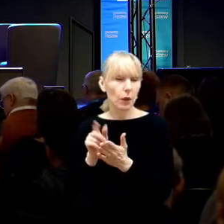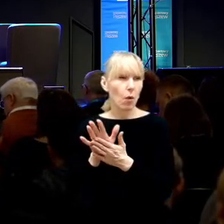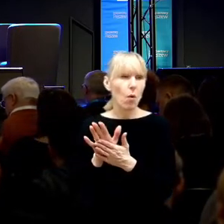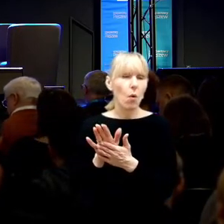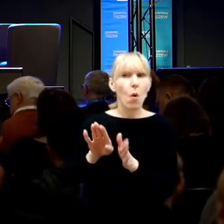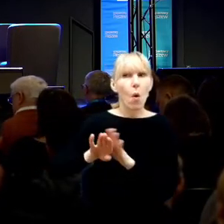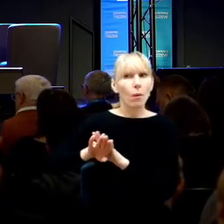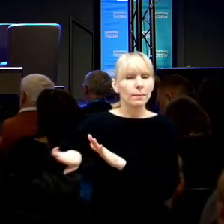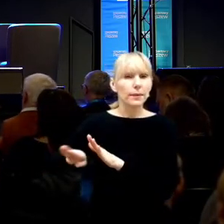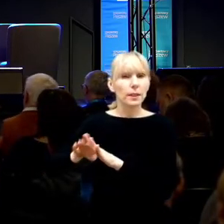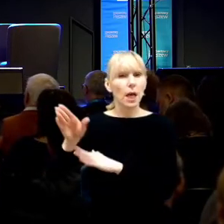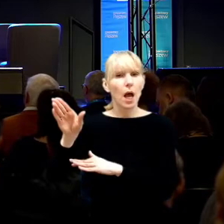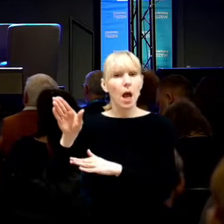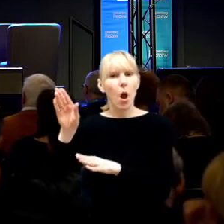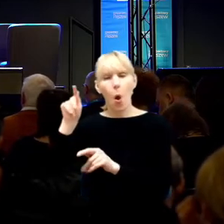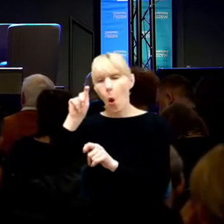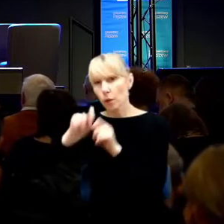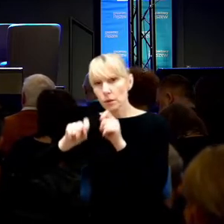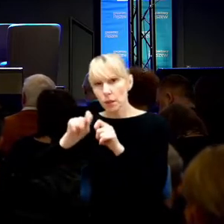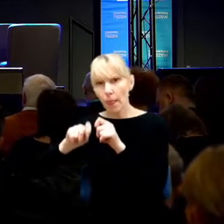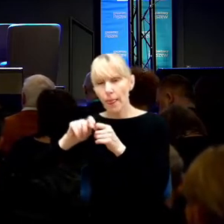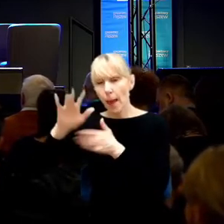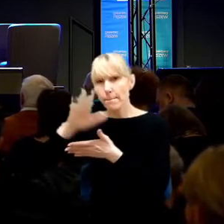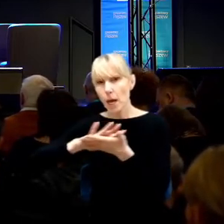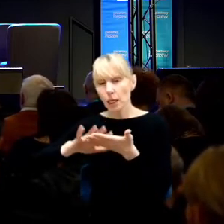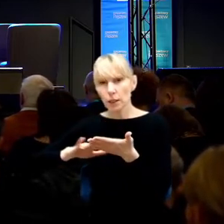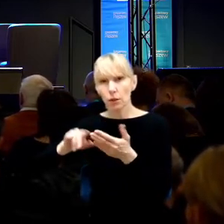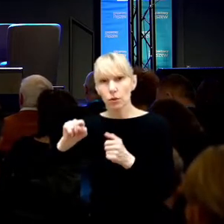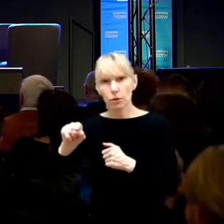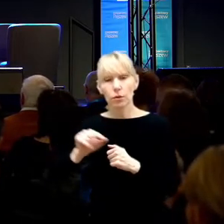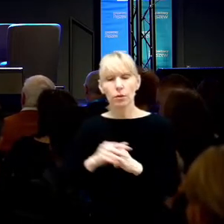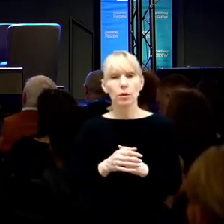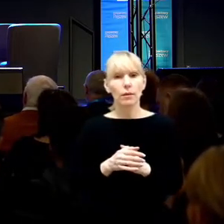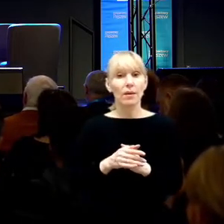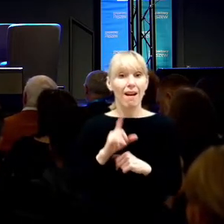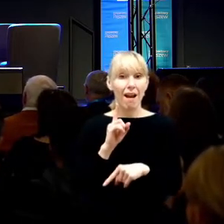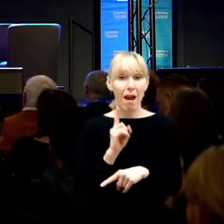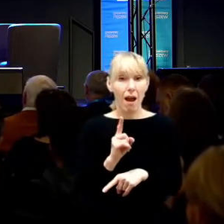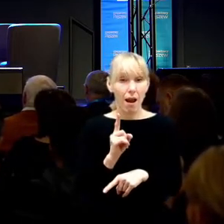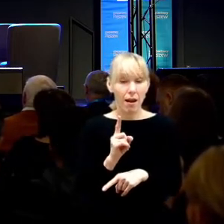ale ze względu na jednak zaszyte parametry maksymalnej